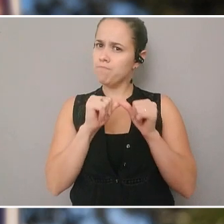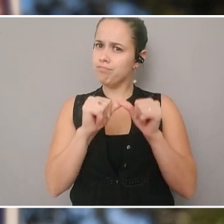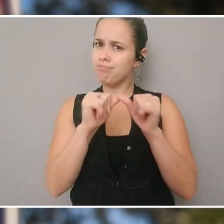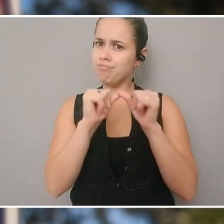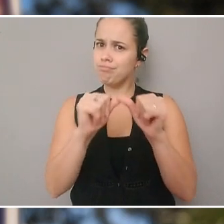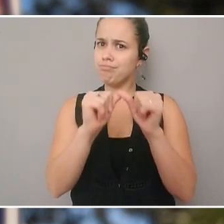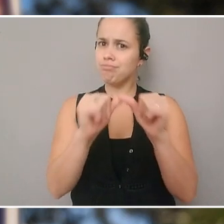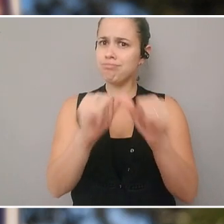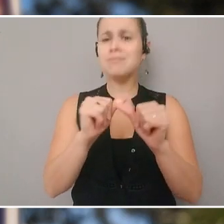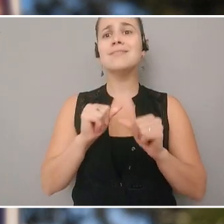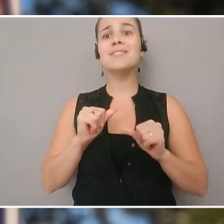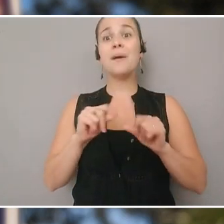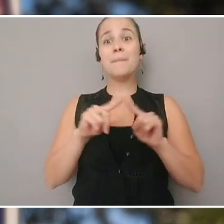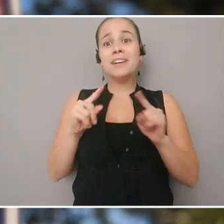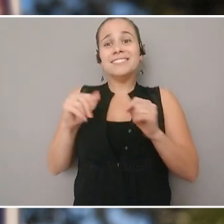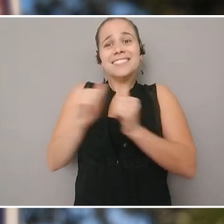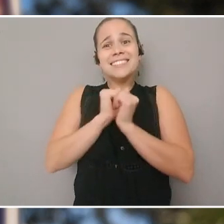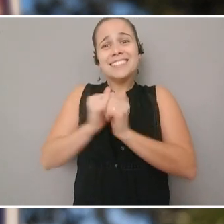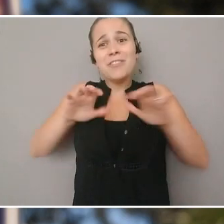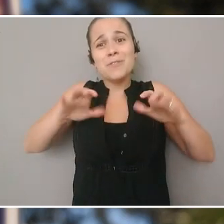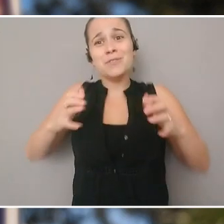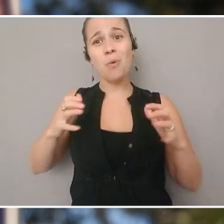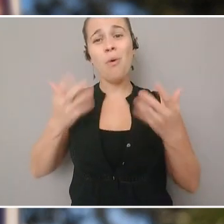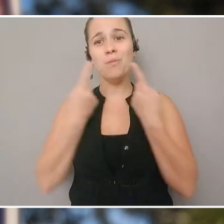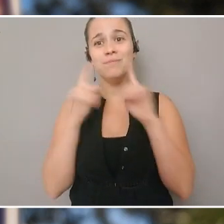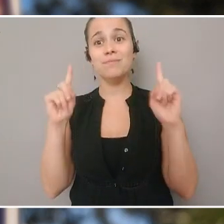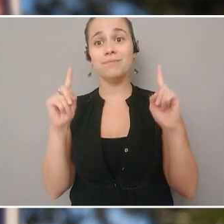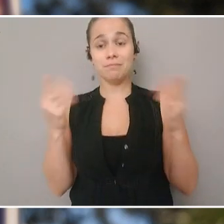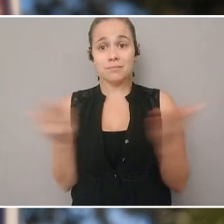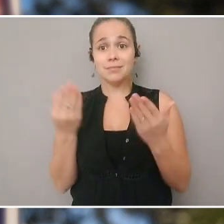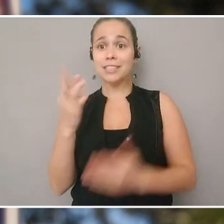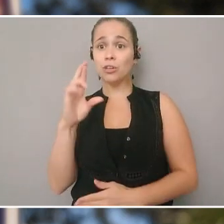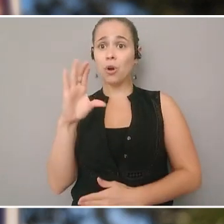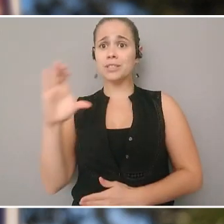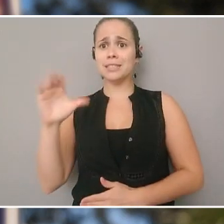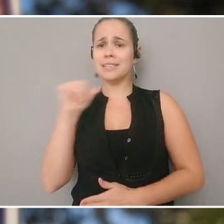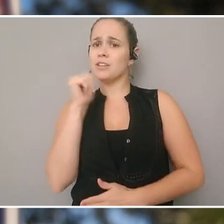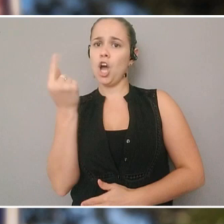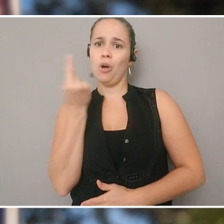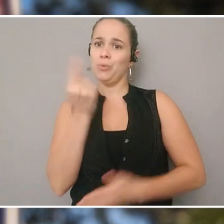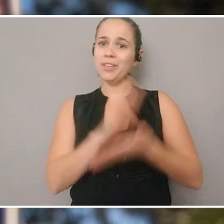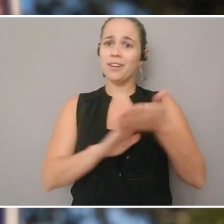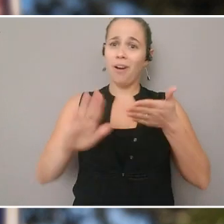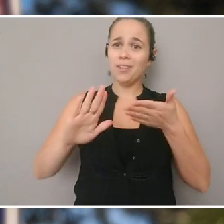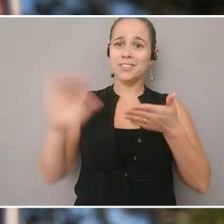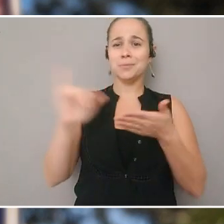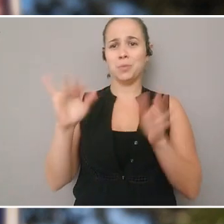Nosotros, aquí en RCC no somos solo un